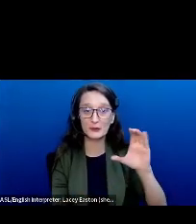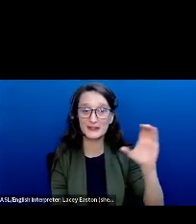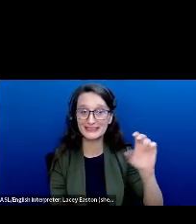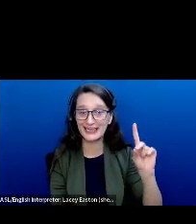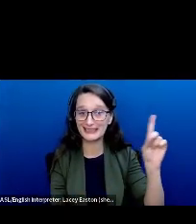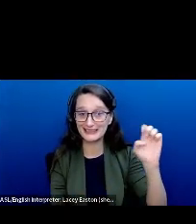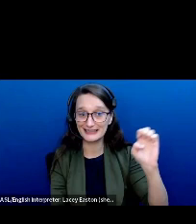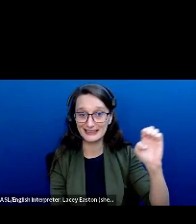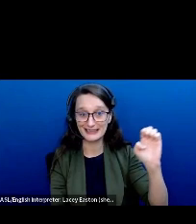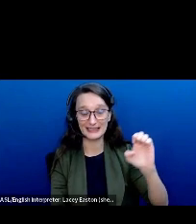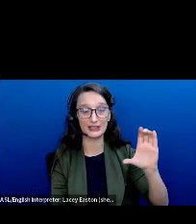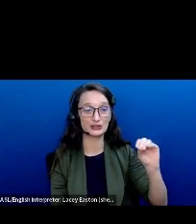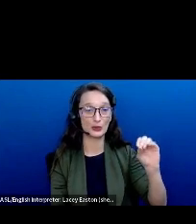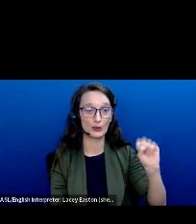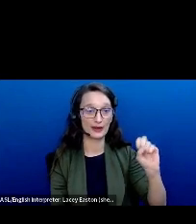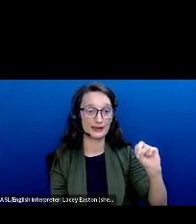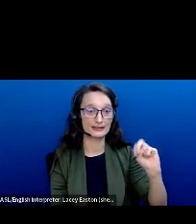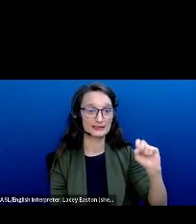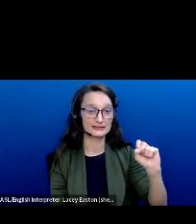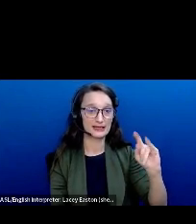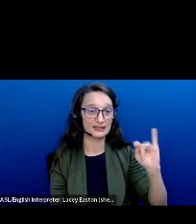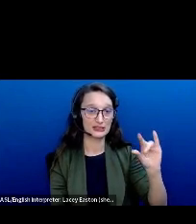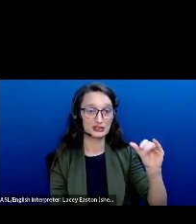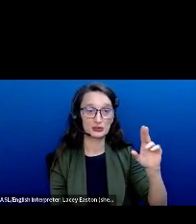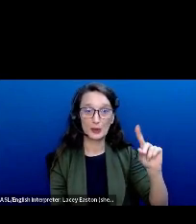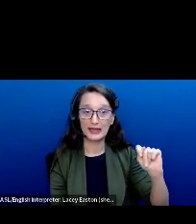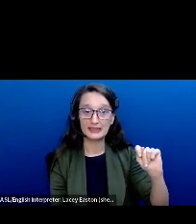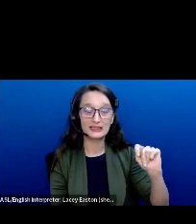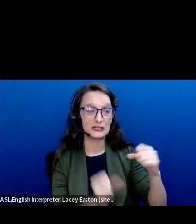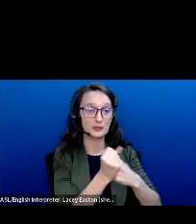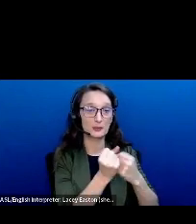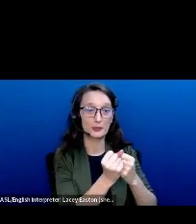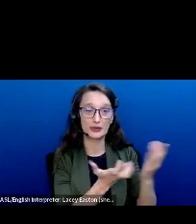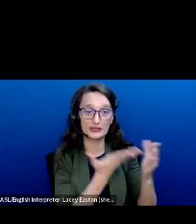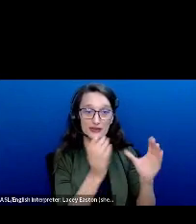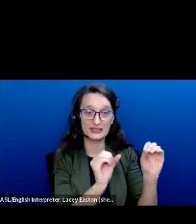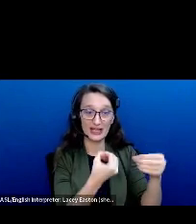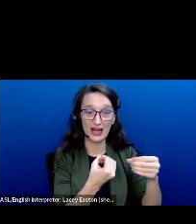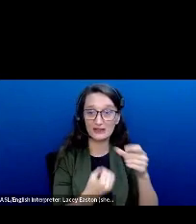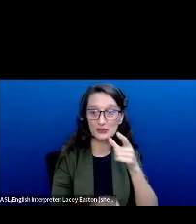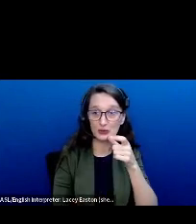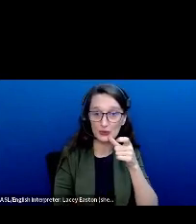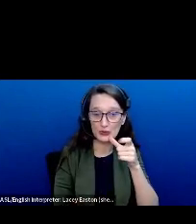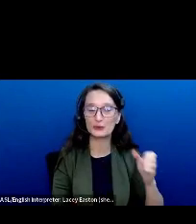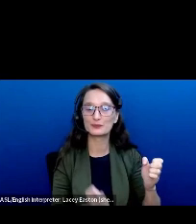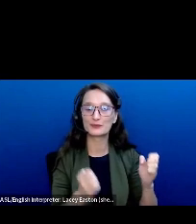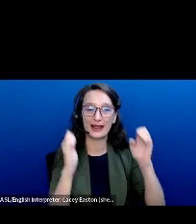Denise Lambert, consultora de programas educativos, le doy